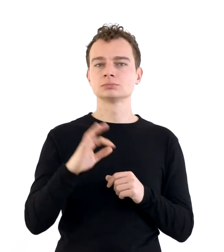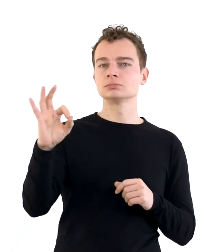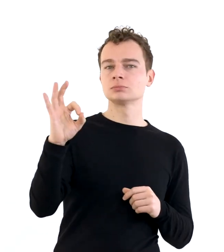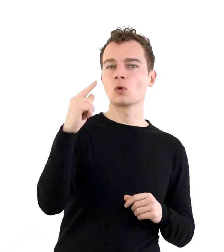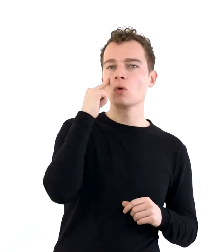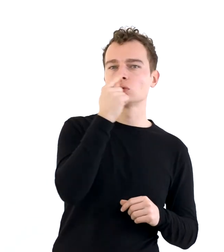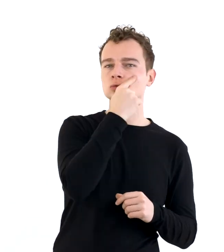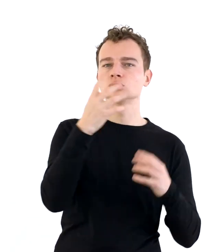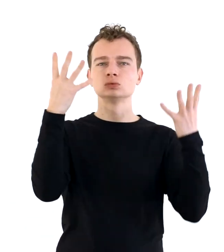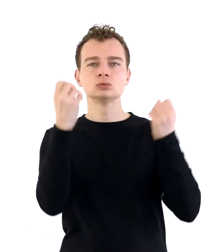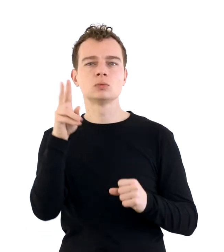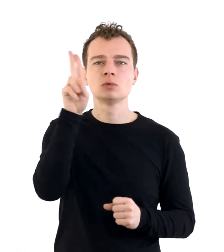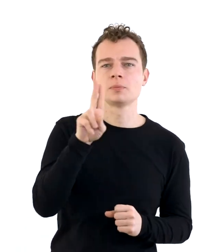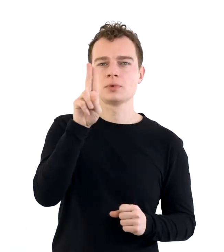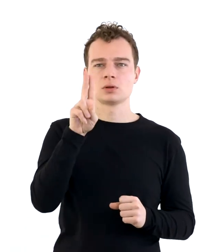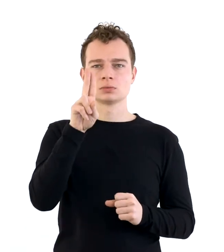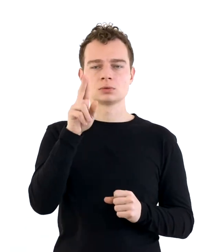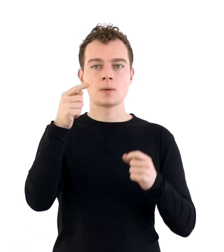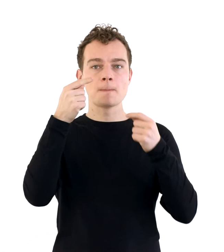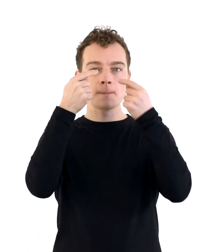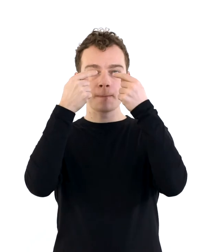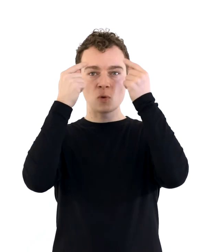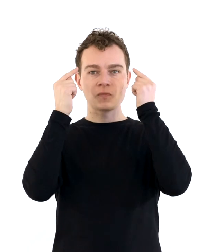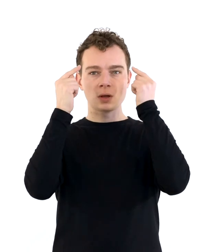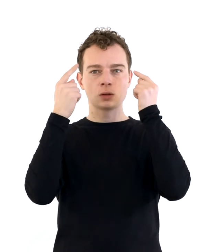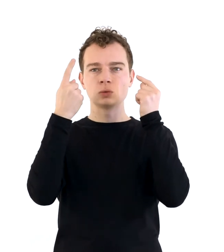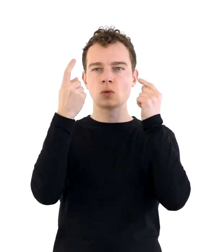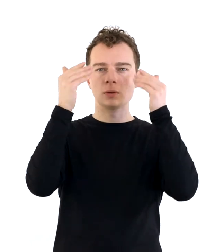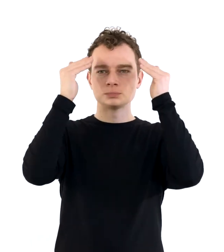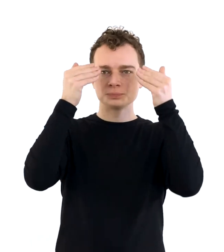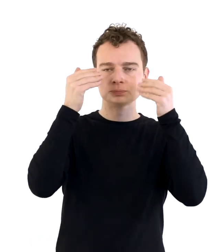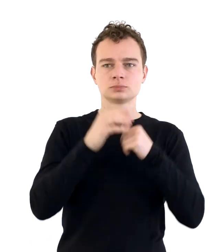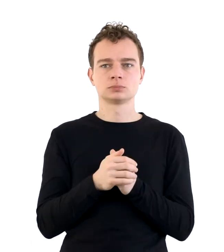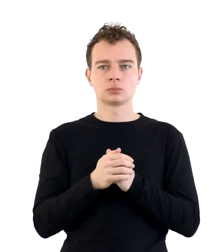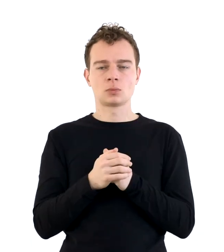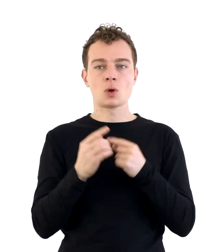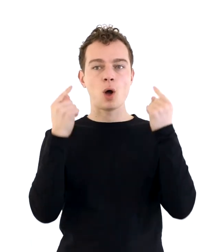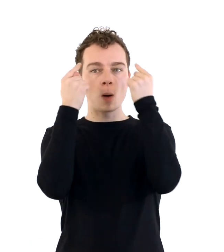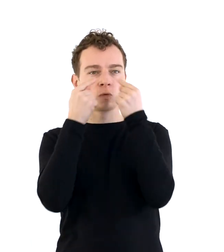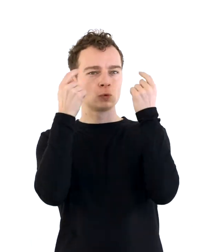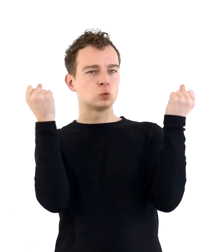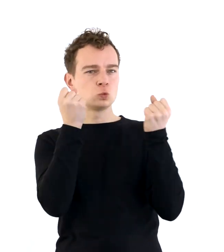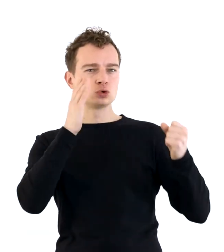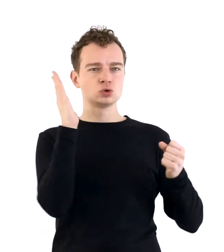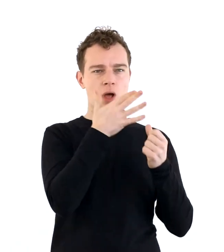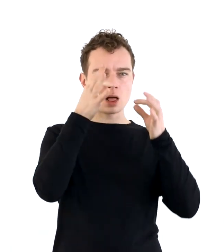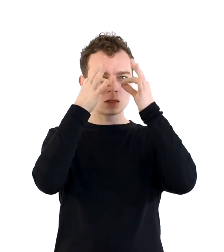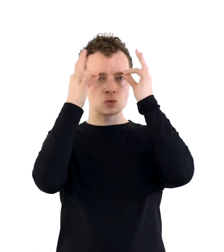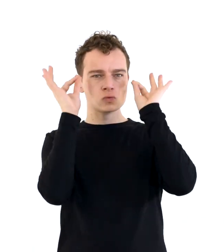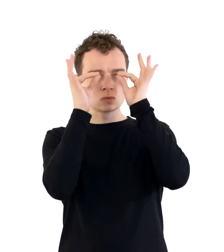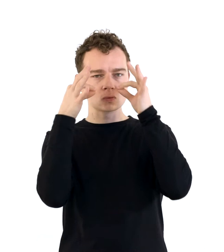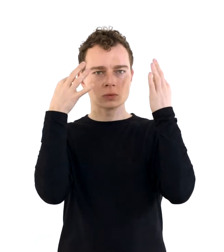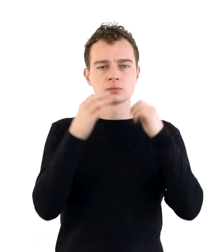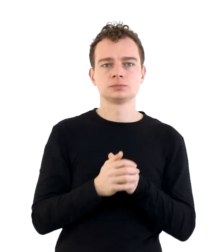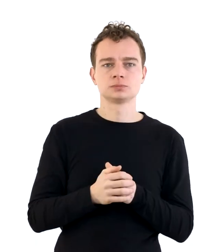Jej ciemnobłękitne oczy są lekko przysłonięte powiekami, a obwódki oczu są silnie podkreślone czarnym konturem.